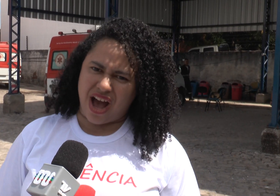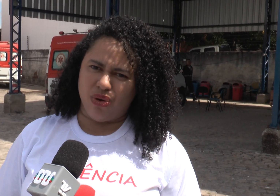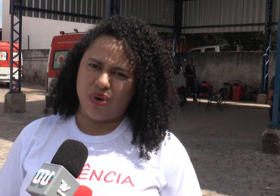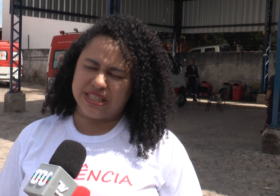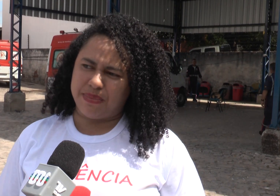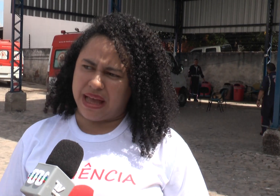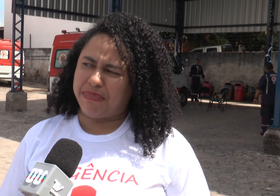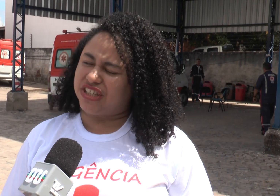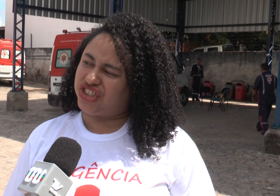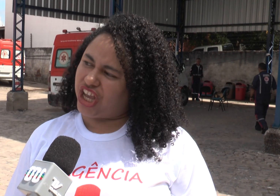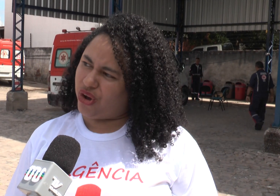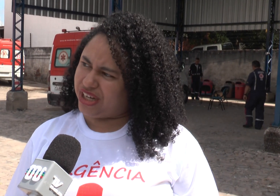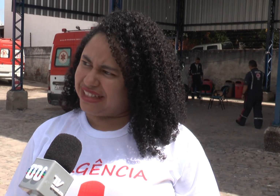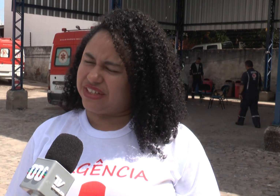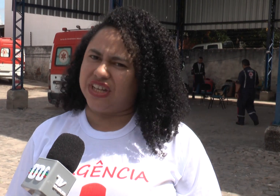Patrícia Marques – Idealizadora Do Projeto